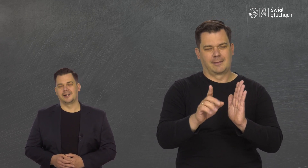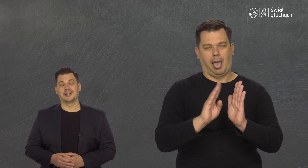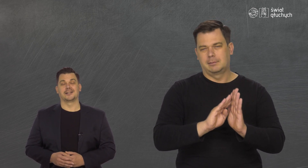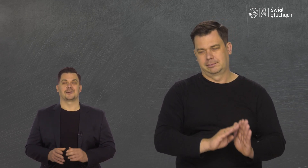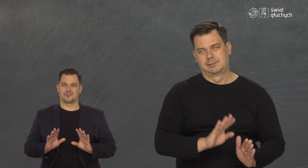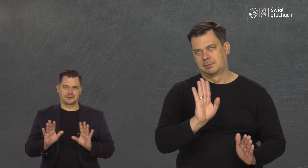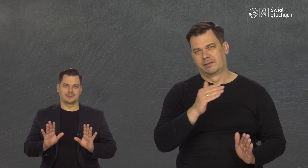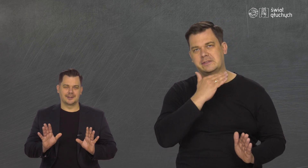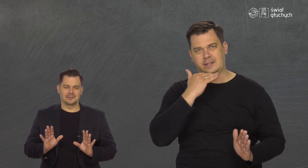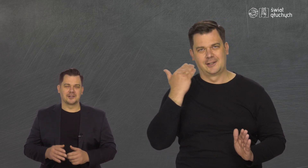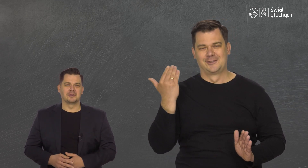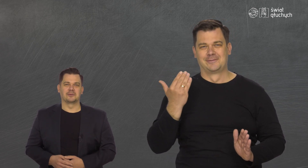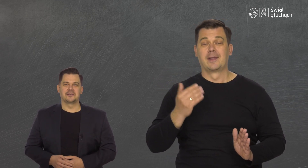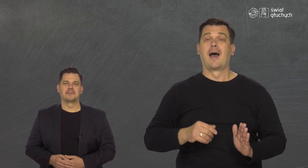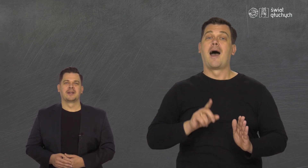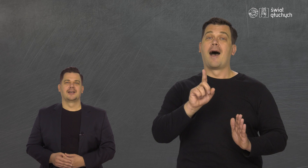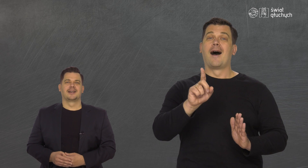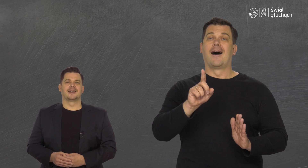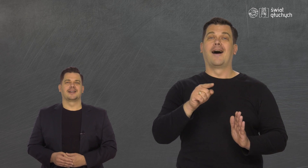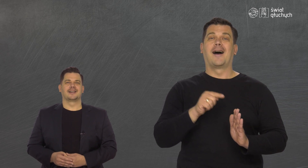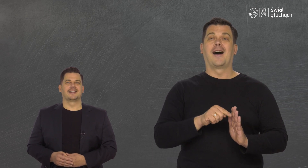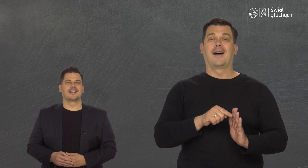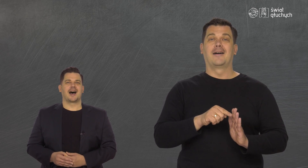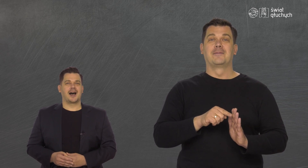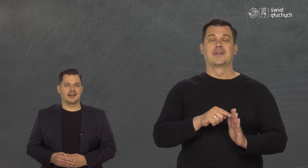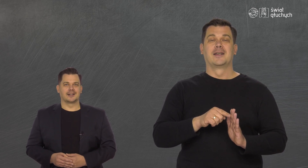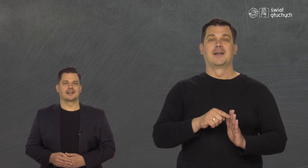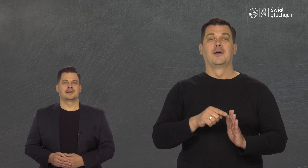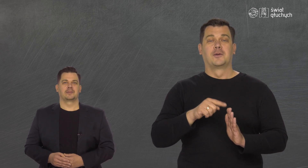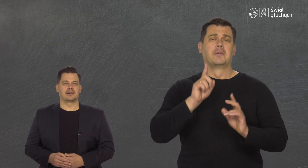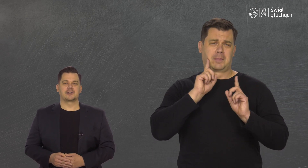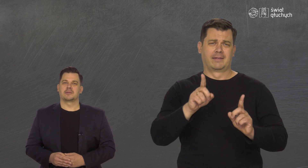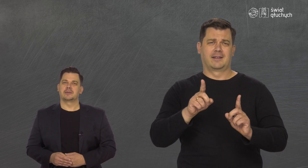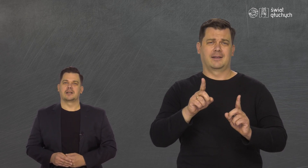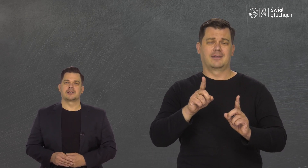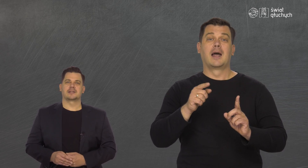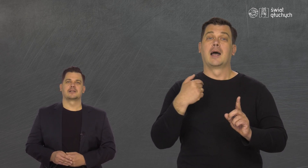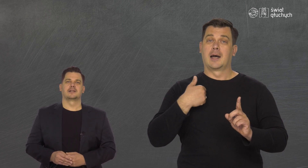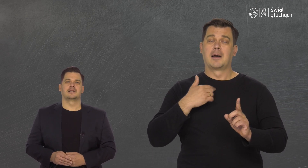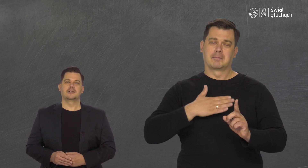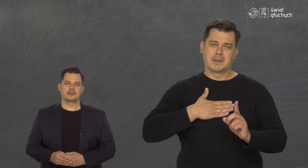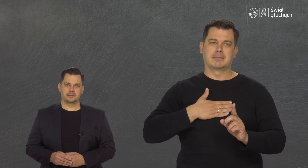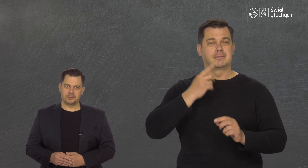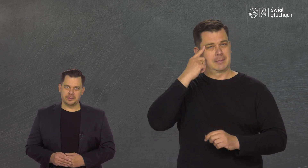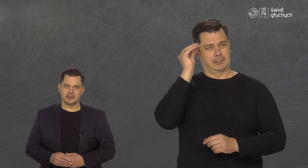Nie, nie! Tak mówić nie będziemy. :) Ale prawda, że mamy dla was przypomnienie,